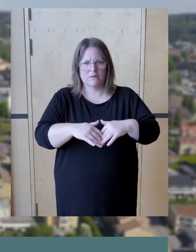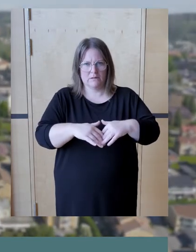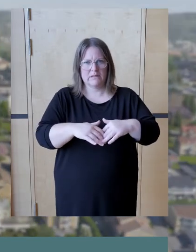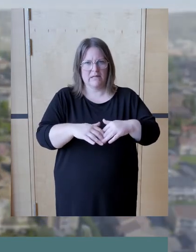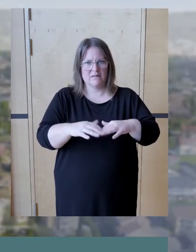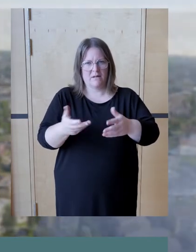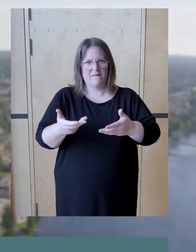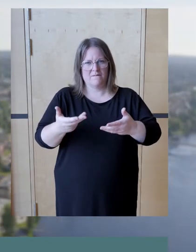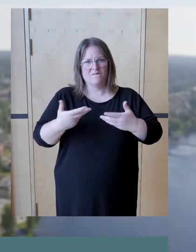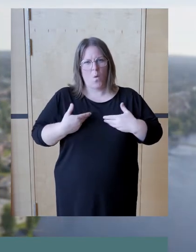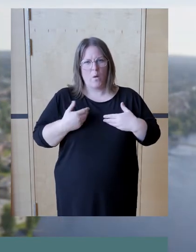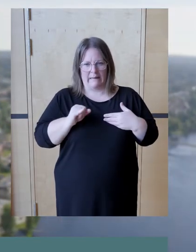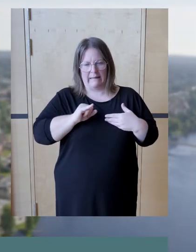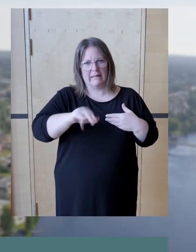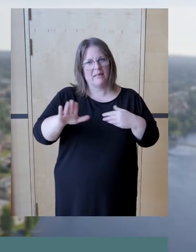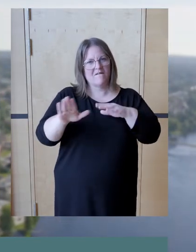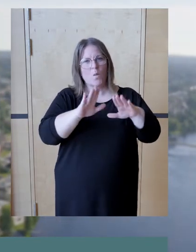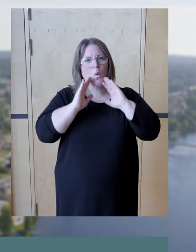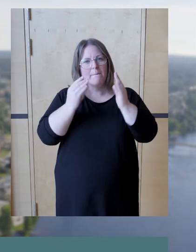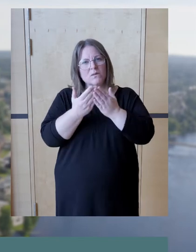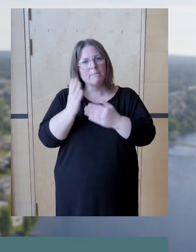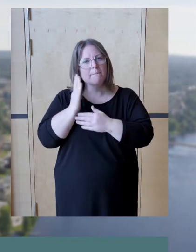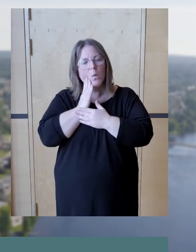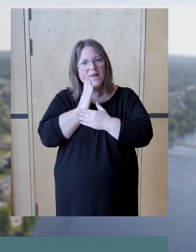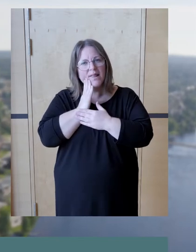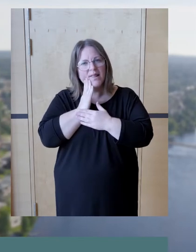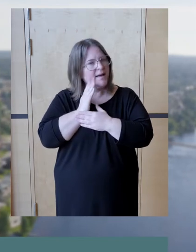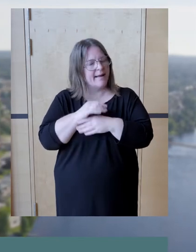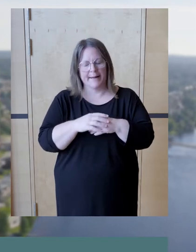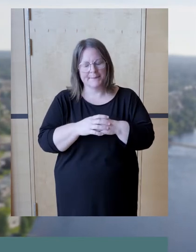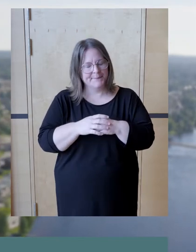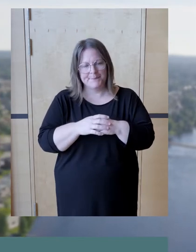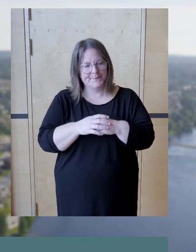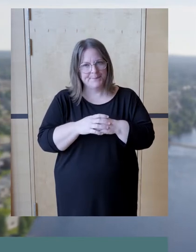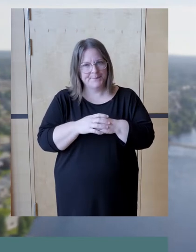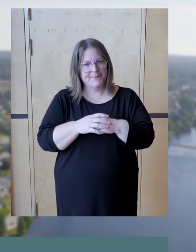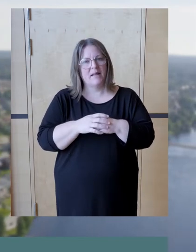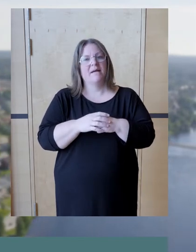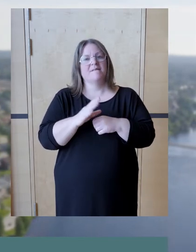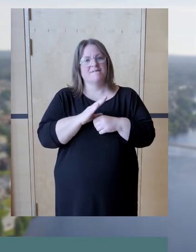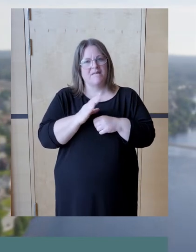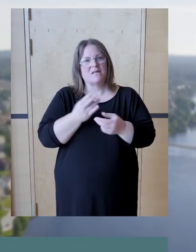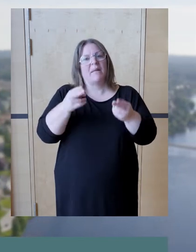Komma på ett vård och omsorgsboende här är alltså en biståndsbedömning som jag Batman